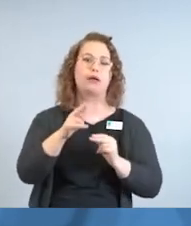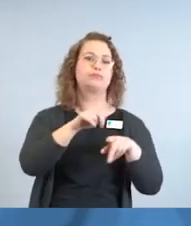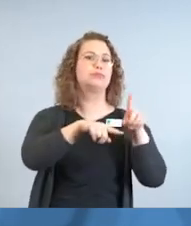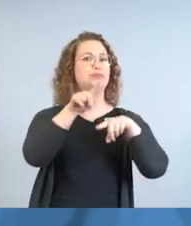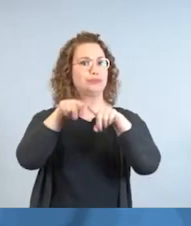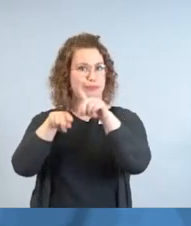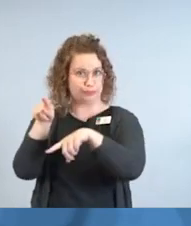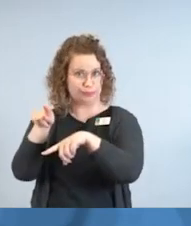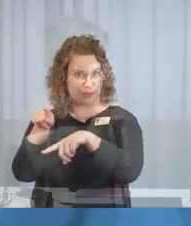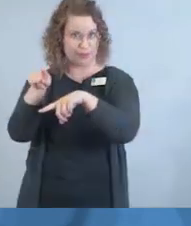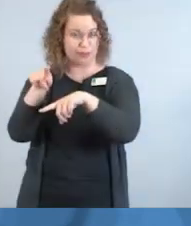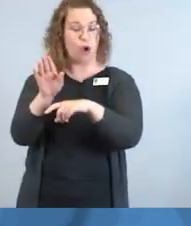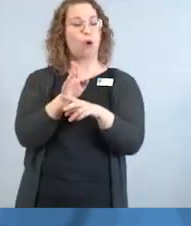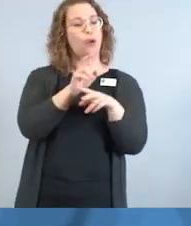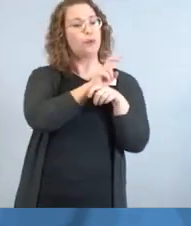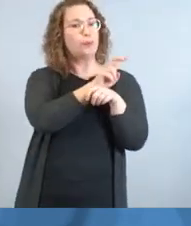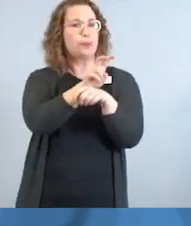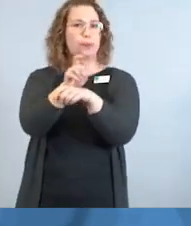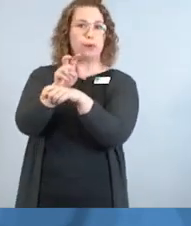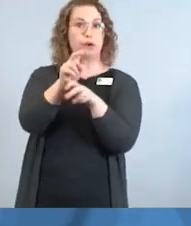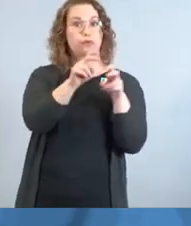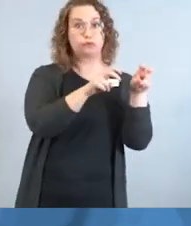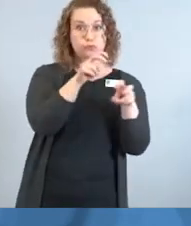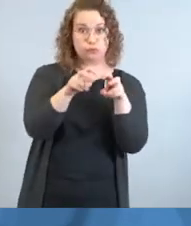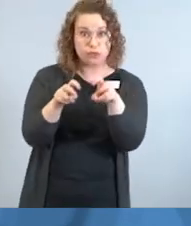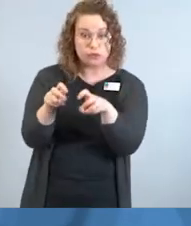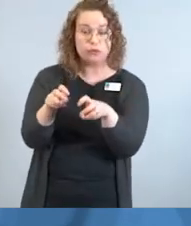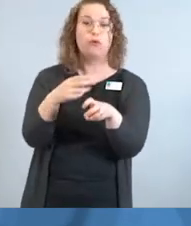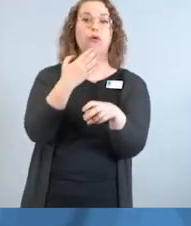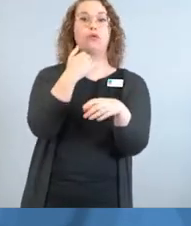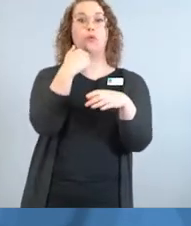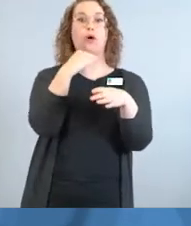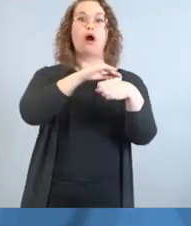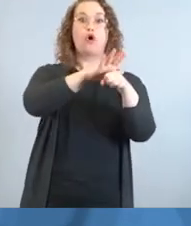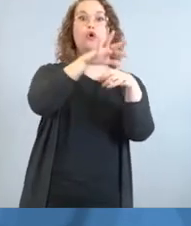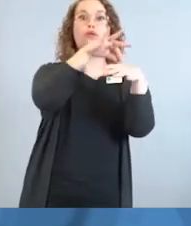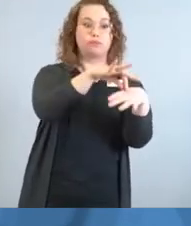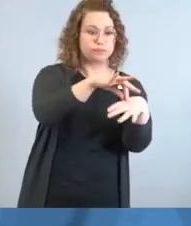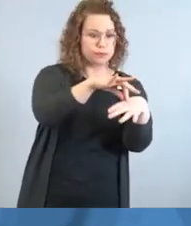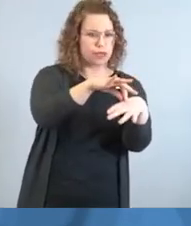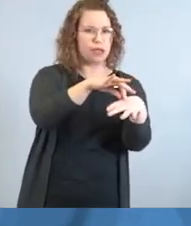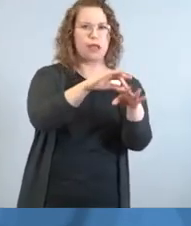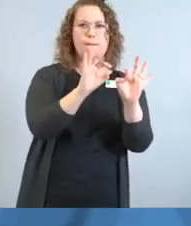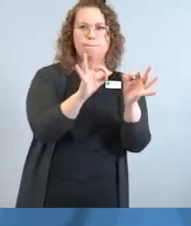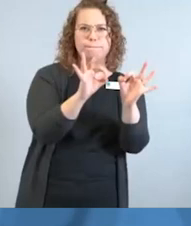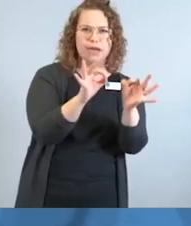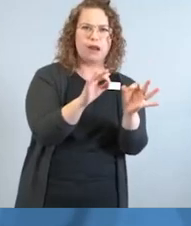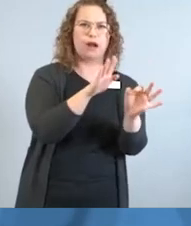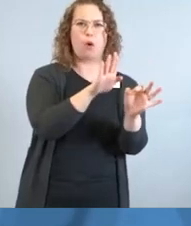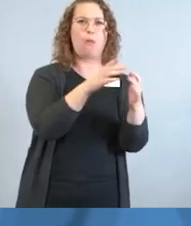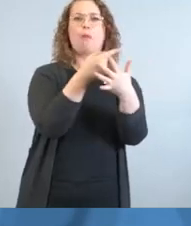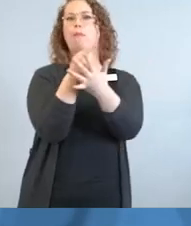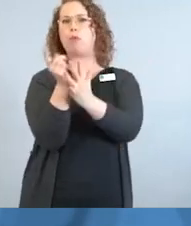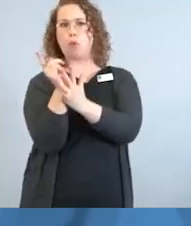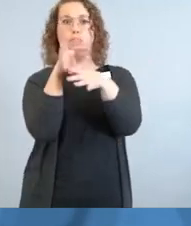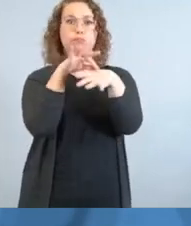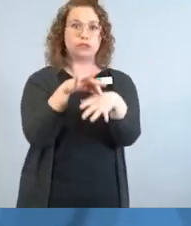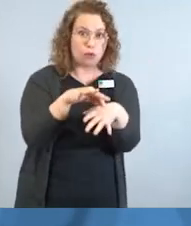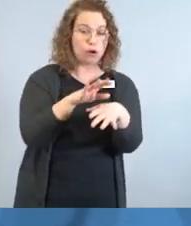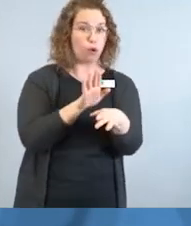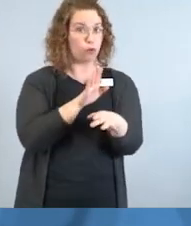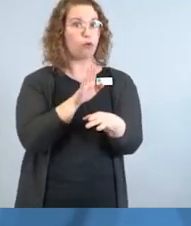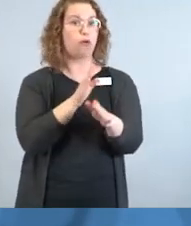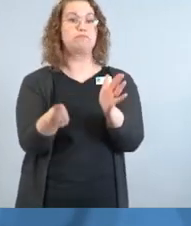kenellä on ollut riskitekijöitä ja kuinka paljon. Se on sitten lisännyt heidän vakavan taudin riskiään.